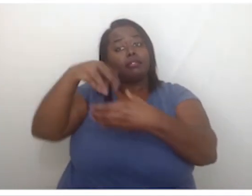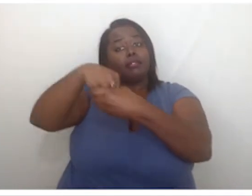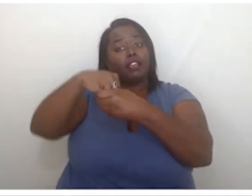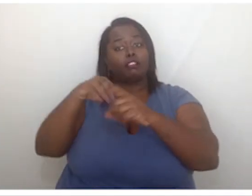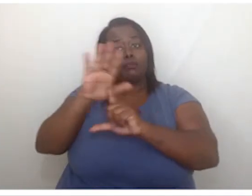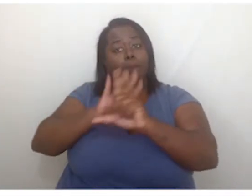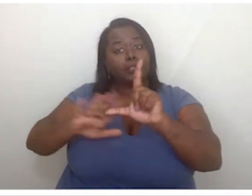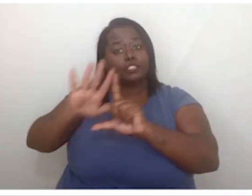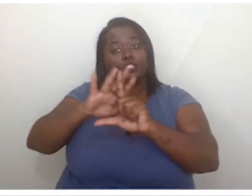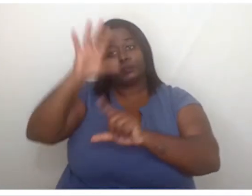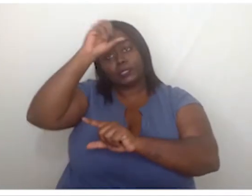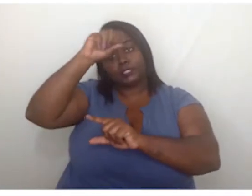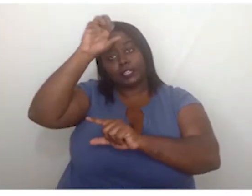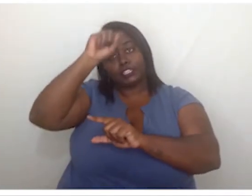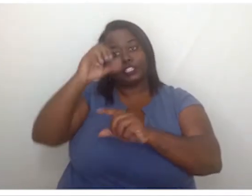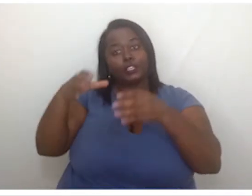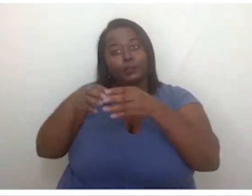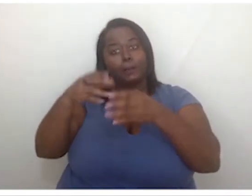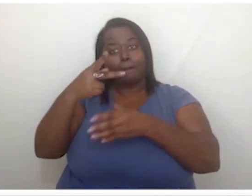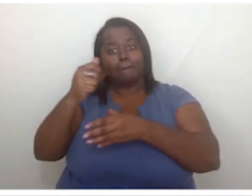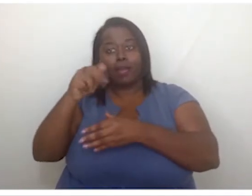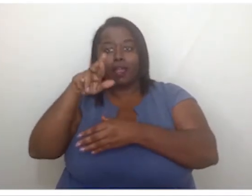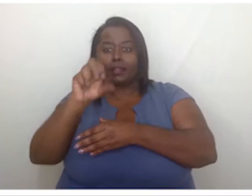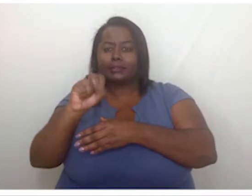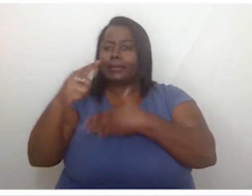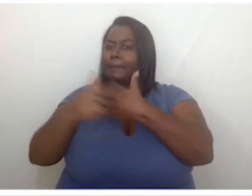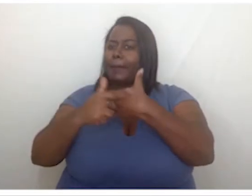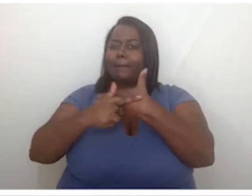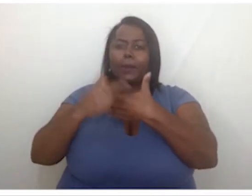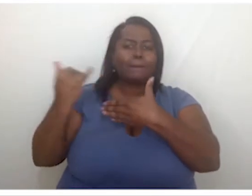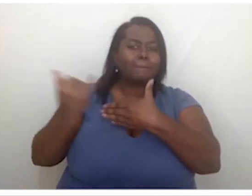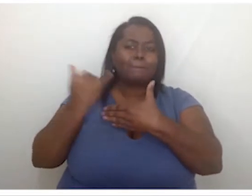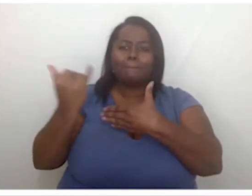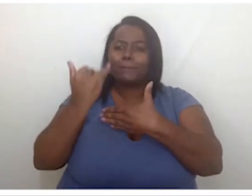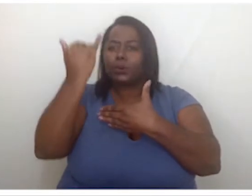tiene un papel muy importante en actividades de grupos de pares,